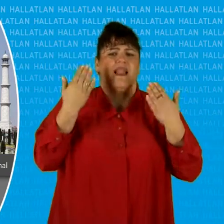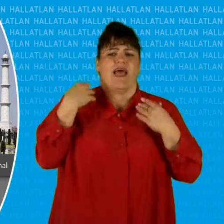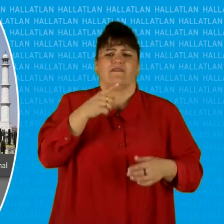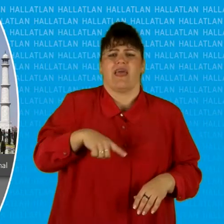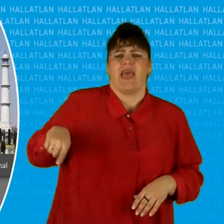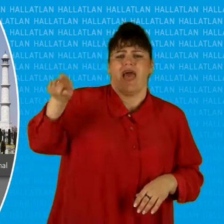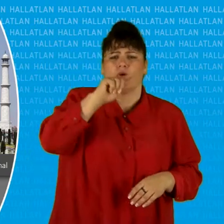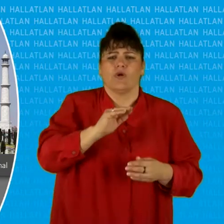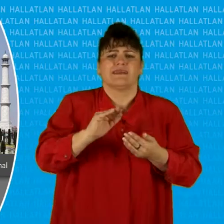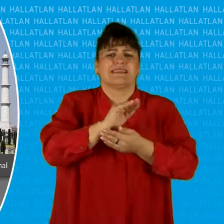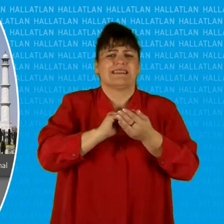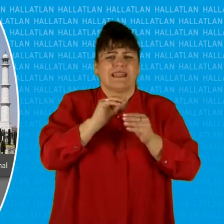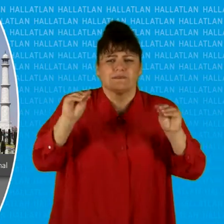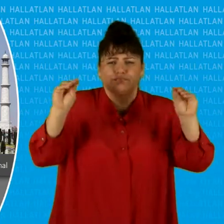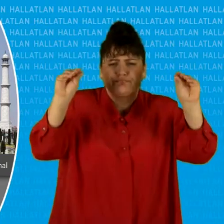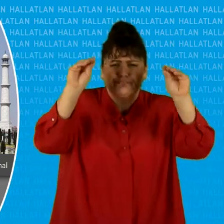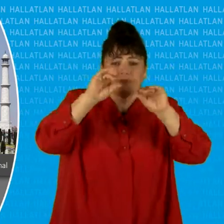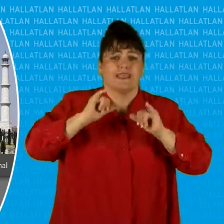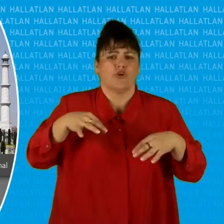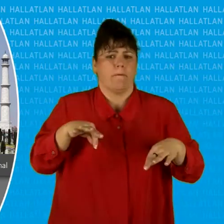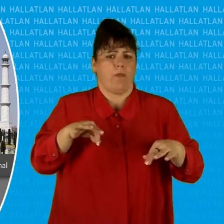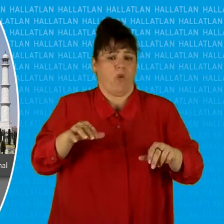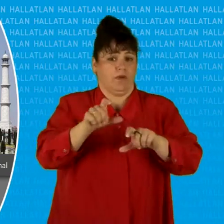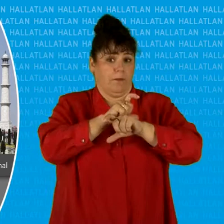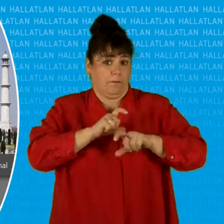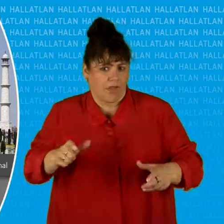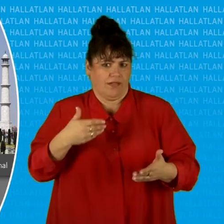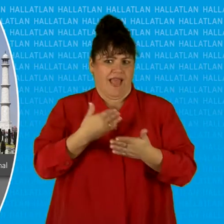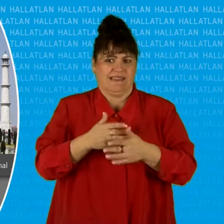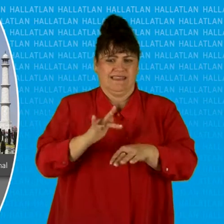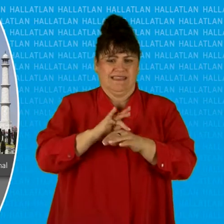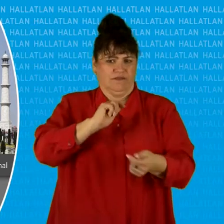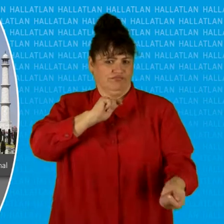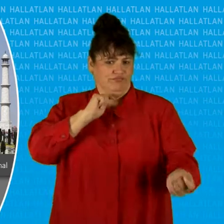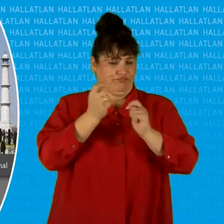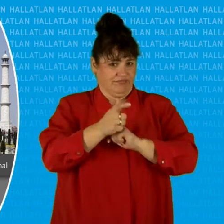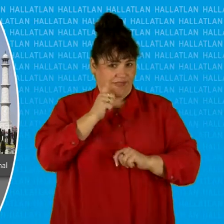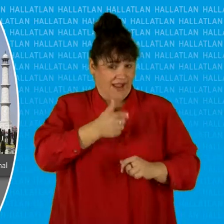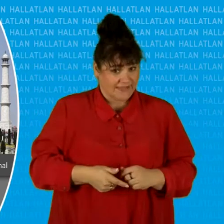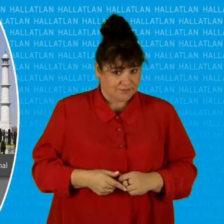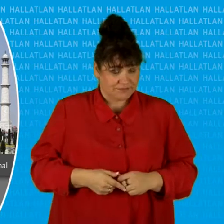a levegőben lévő szénrészecskék és por miatt veszíti el eredeti színét